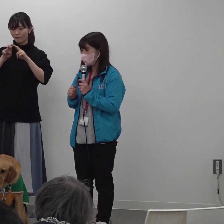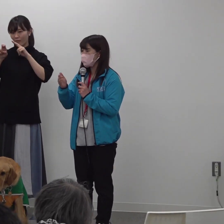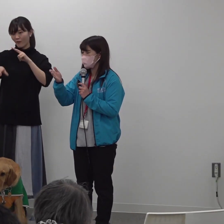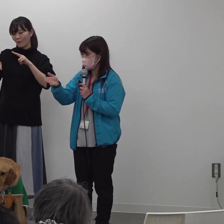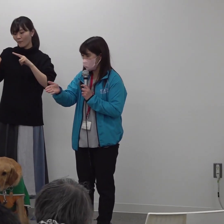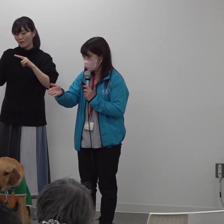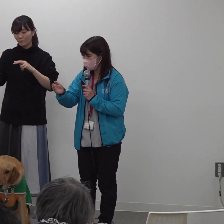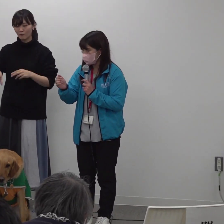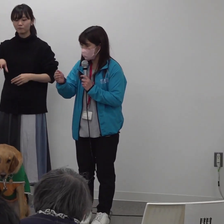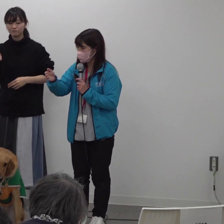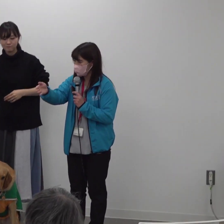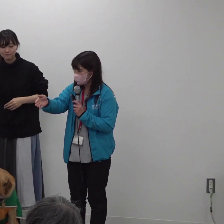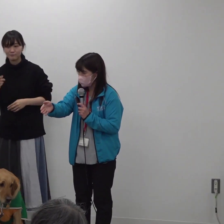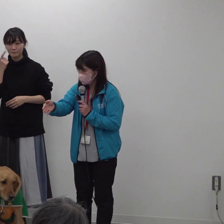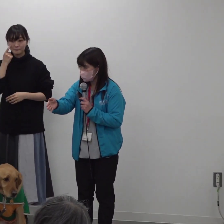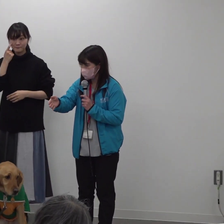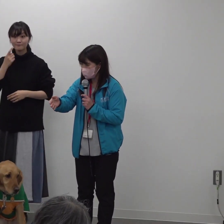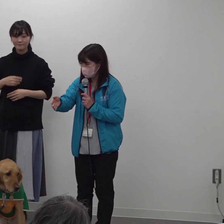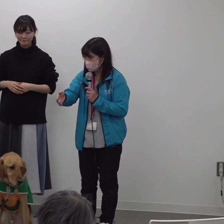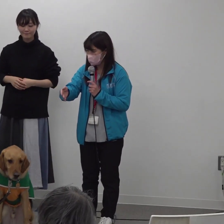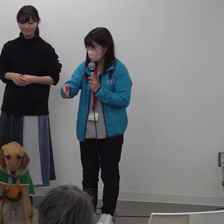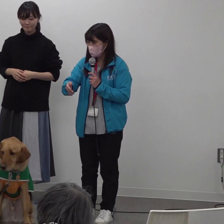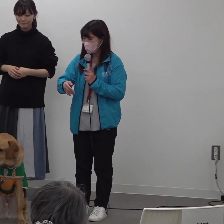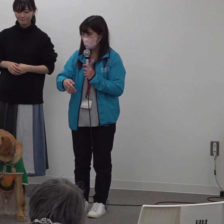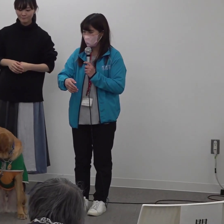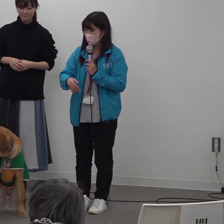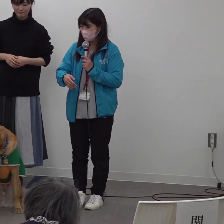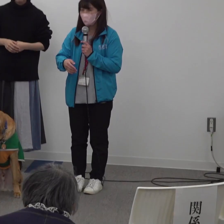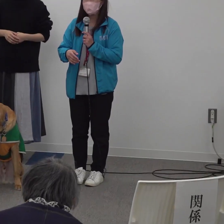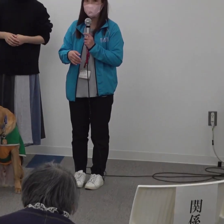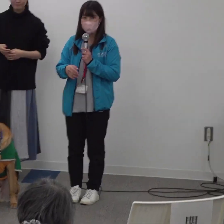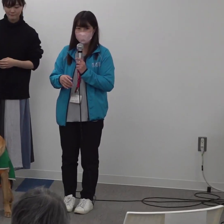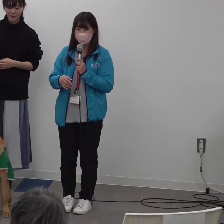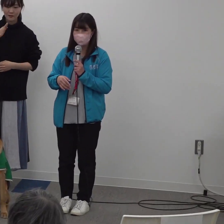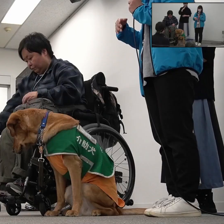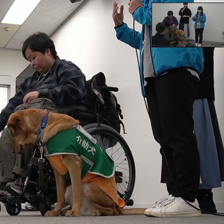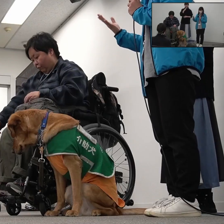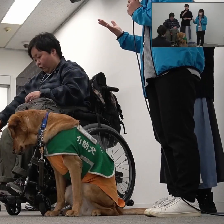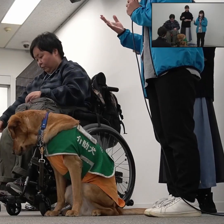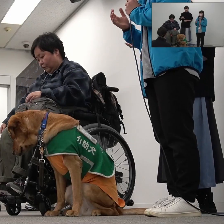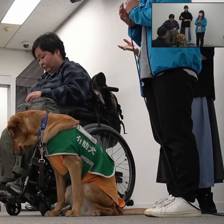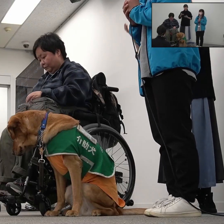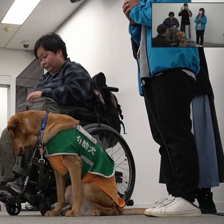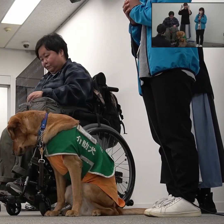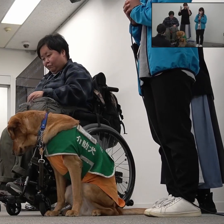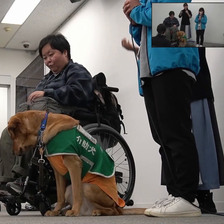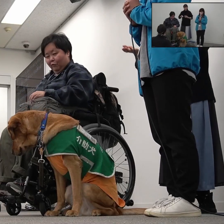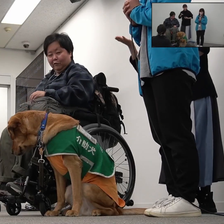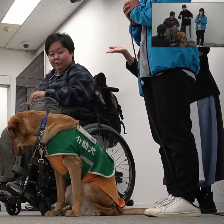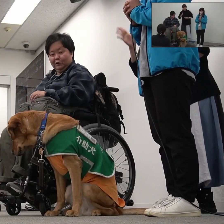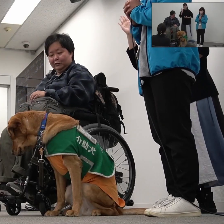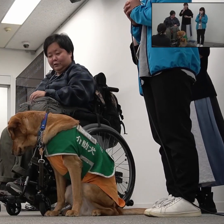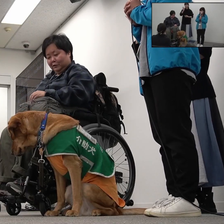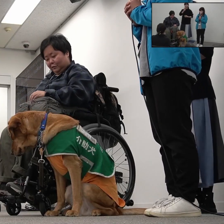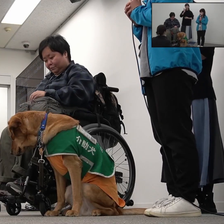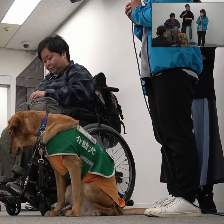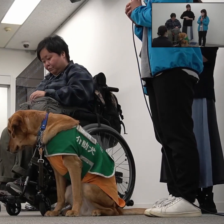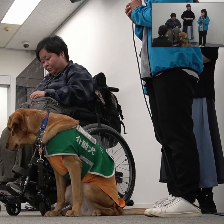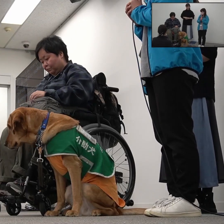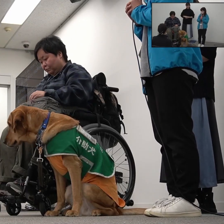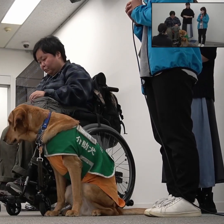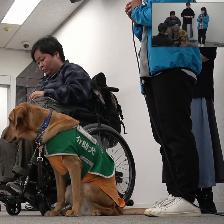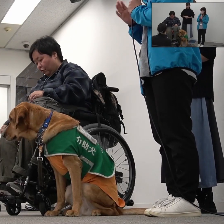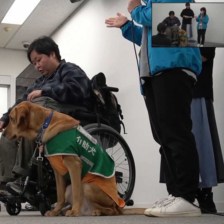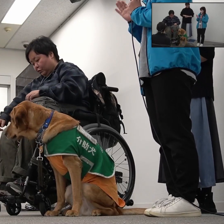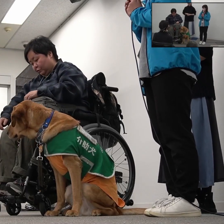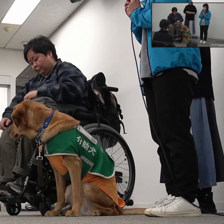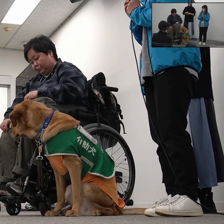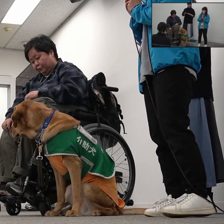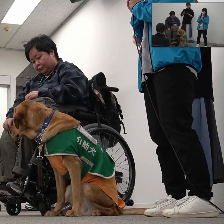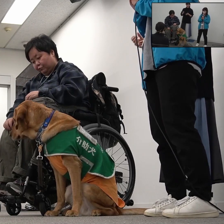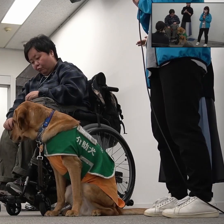佐藤さんに落としてもらいましてちょっと落としてもらって実際はこんな想定はしてないですが拾ってもらいましょうか